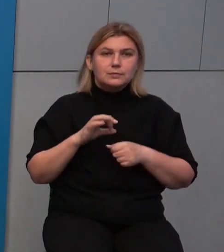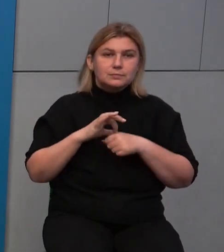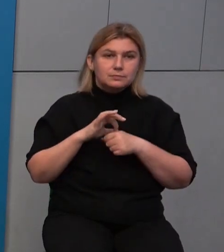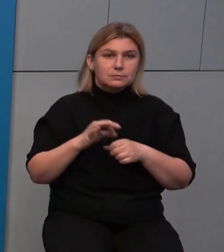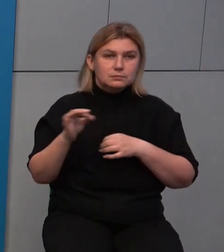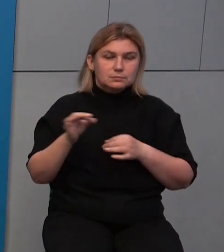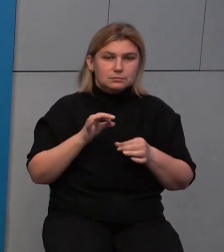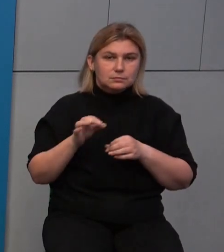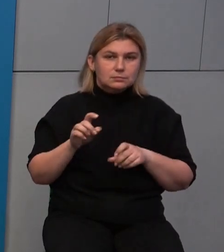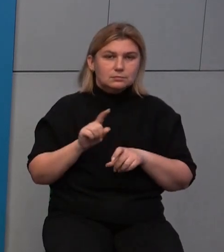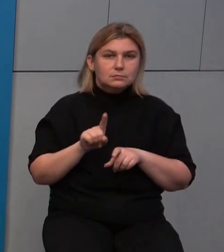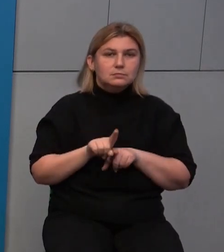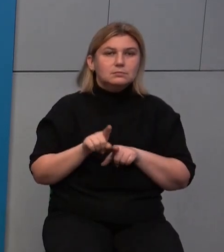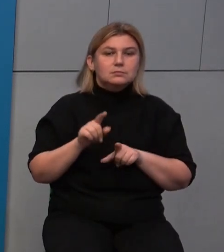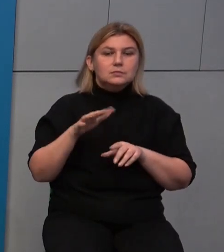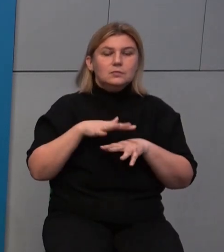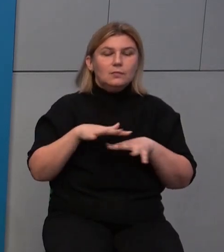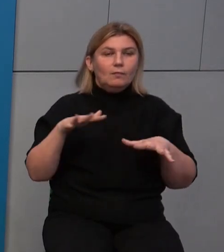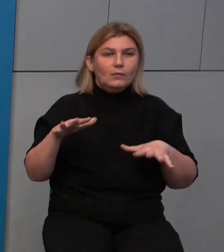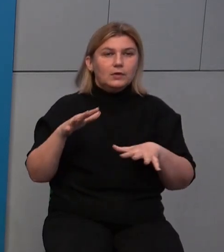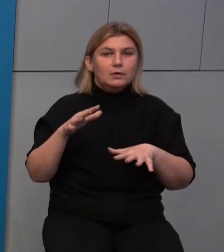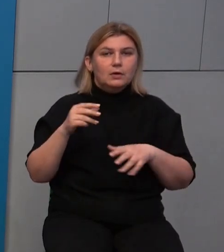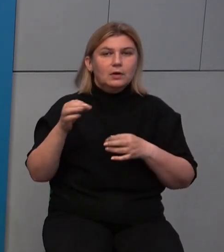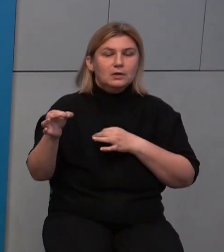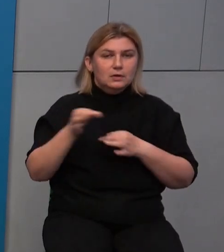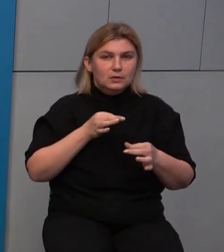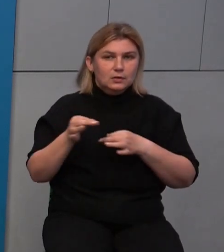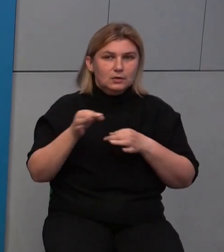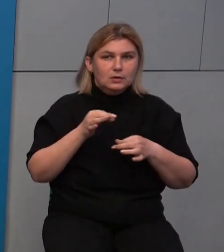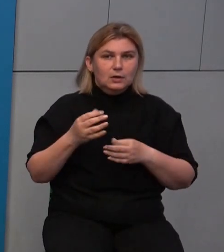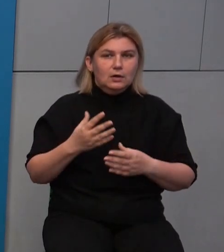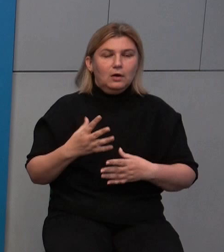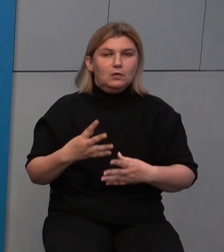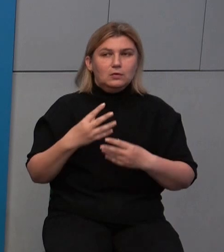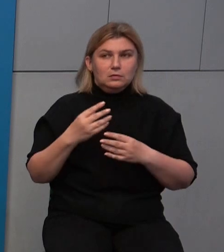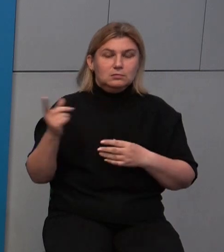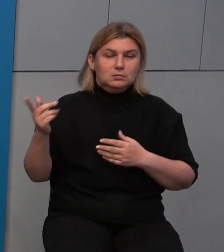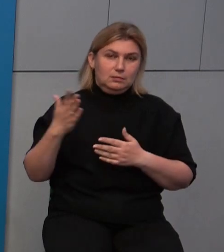ale faktycznie to, jak dużo kontekstu takiego historycznego my dostajemy przy okazji.